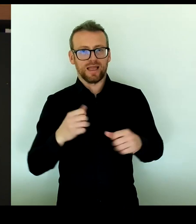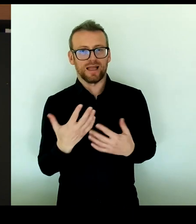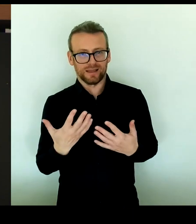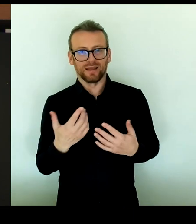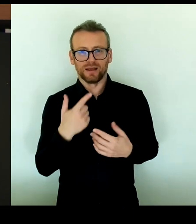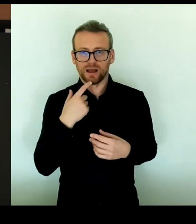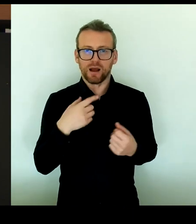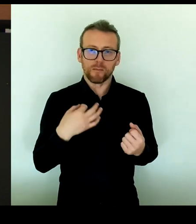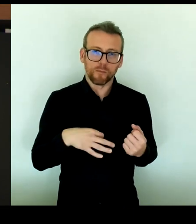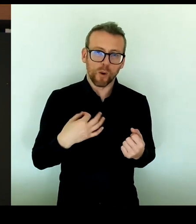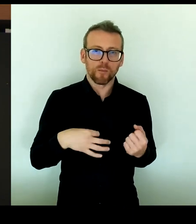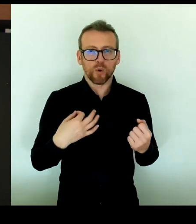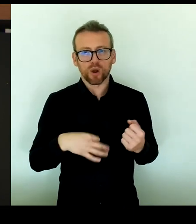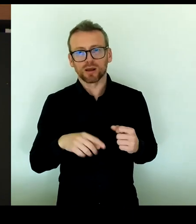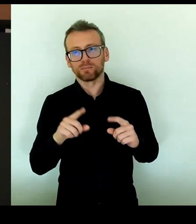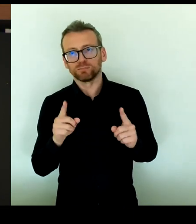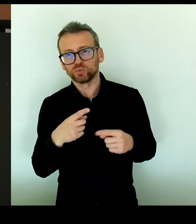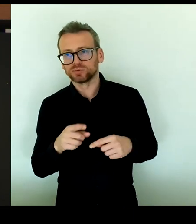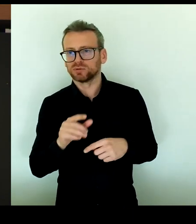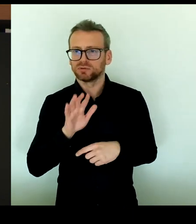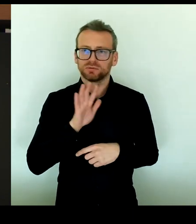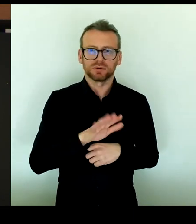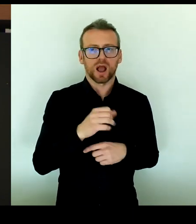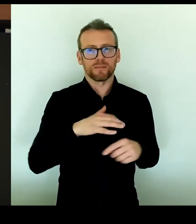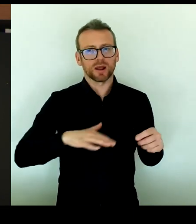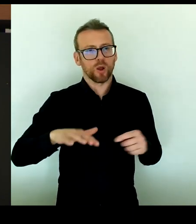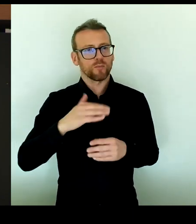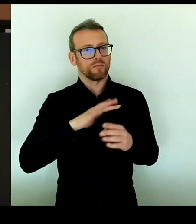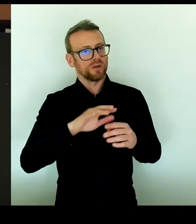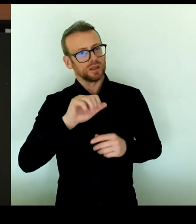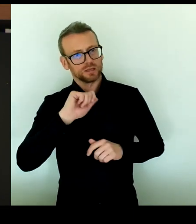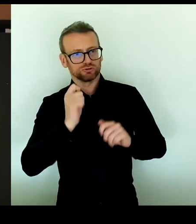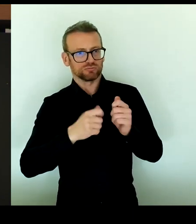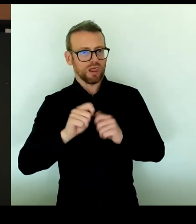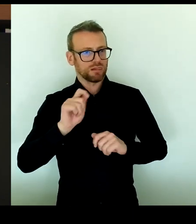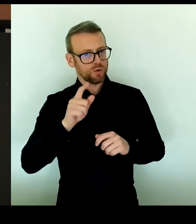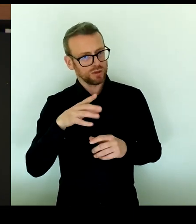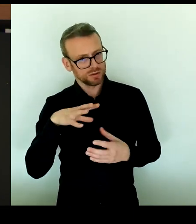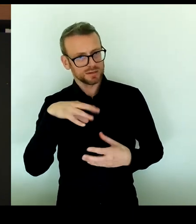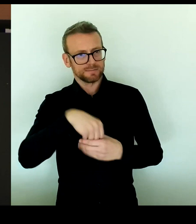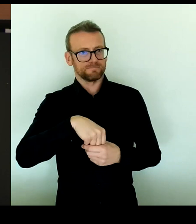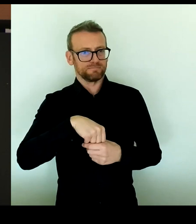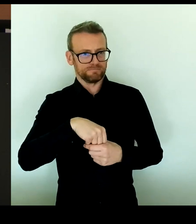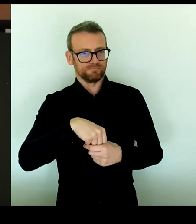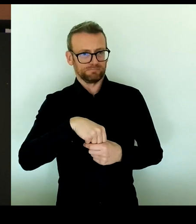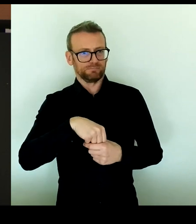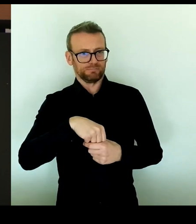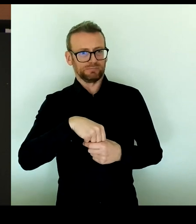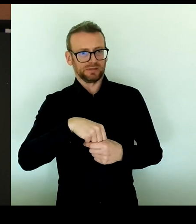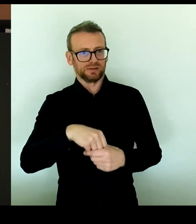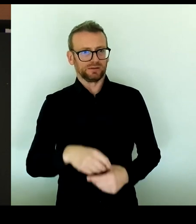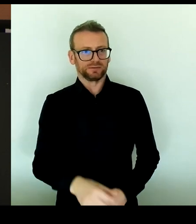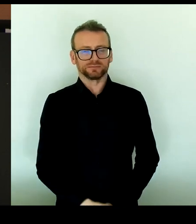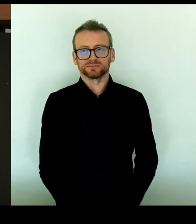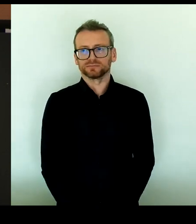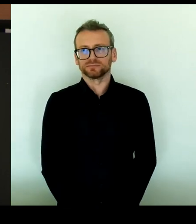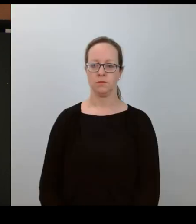Wir wollen aus dem zum Teil fruchtlosen Gerangel um operative Kompetenzen, Zuständigkeiten und Verantwortungen in ein verbindliches